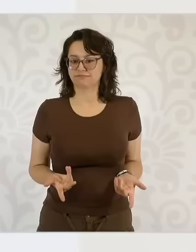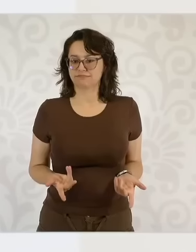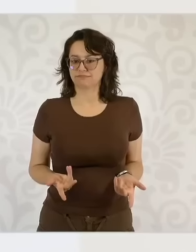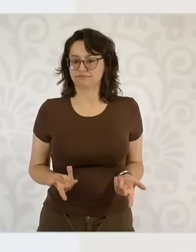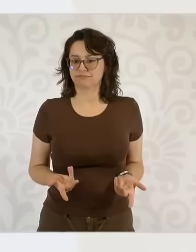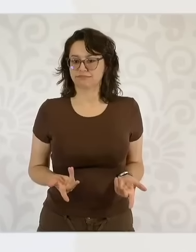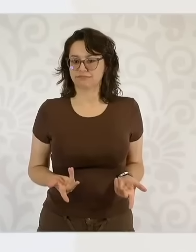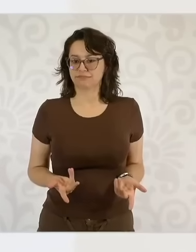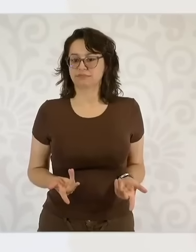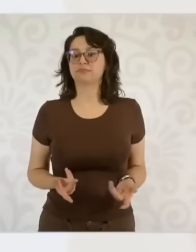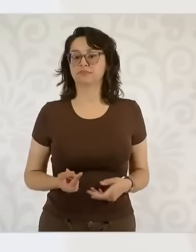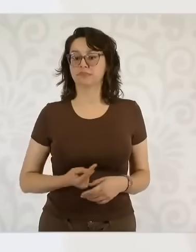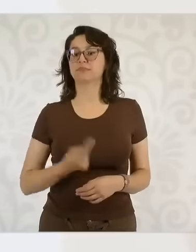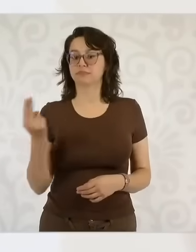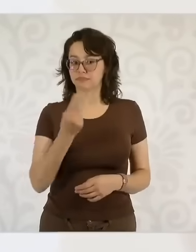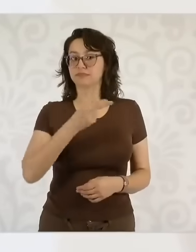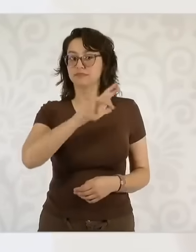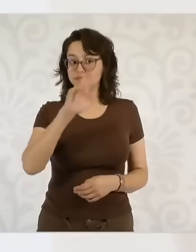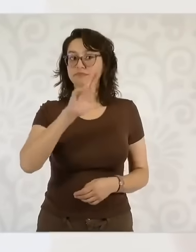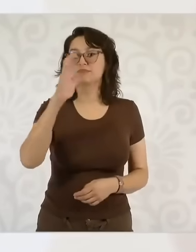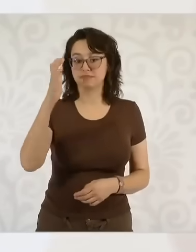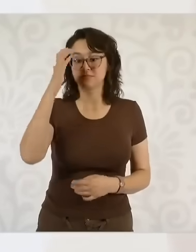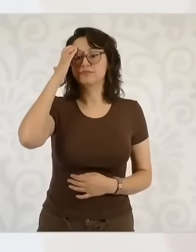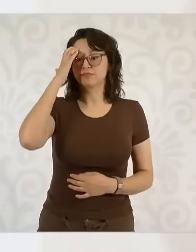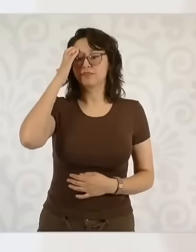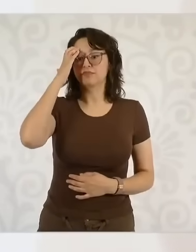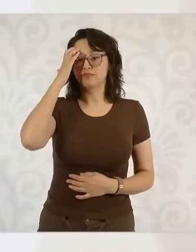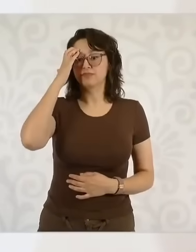y que requieren pues un reconocimiento porque además Estados Unidos los necesita